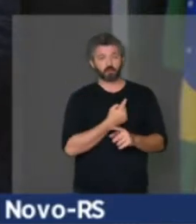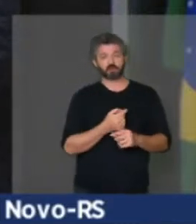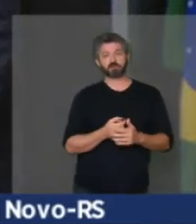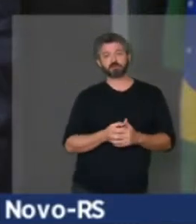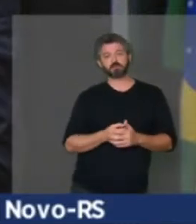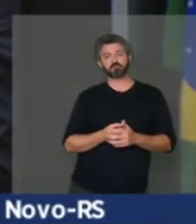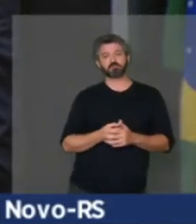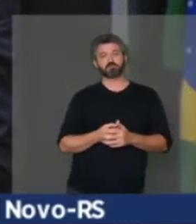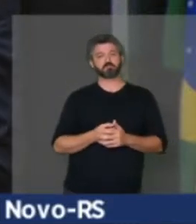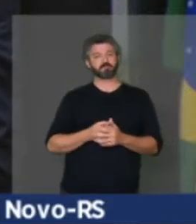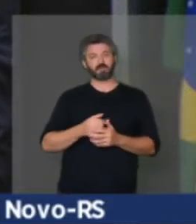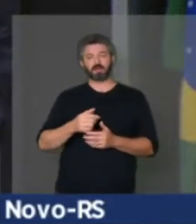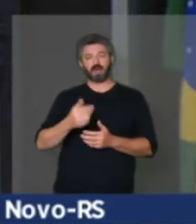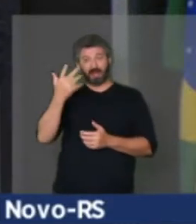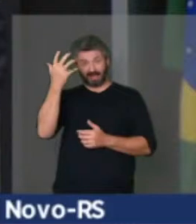CONVOCAÇÃO, PARA CONCLUIR, PRESIDENTE. [INTERRUPÇÃO DO